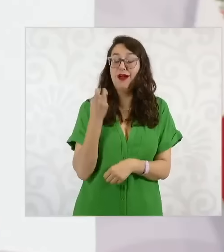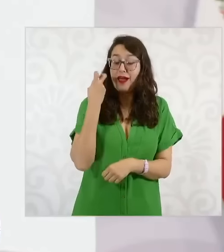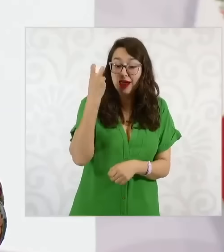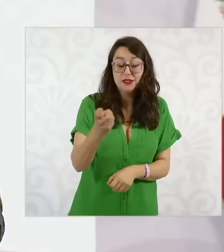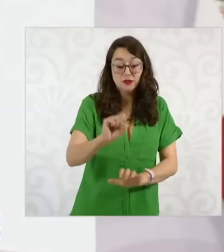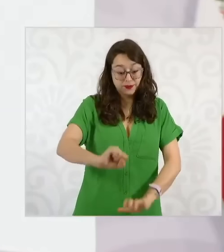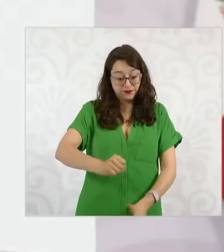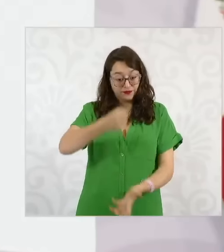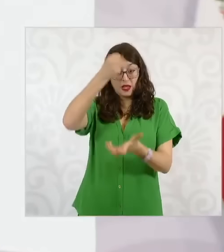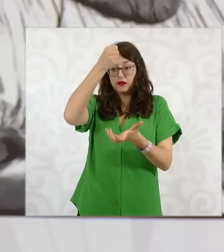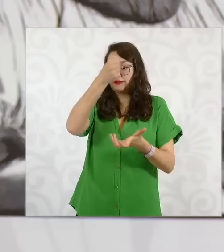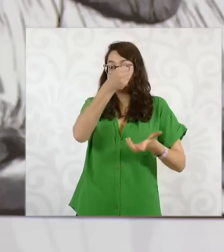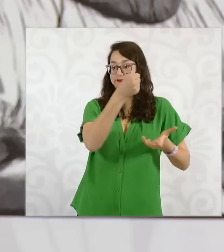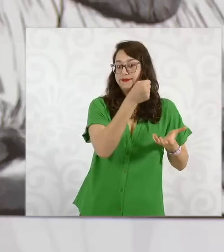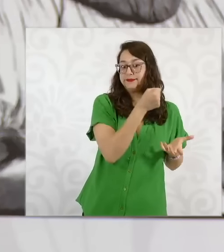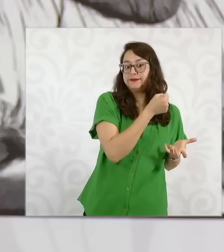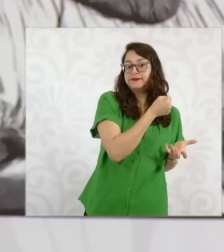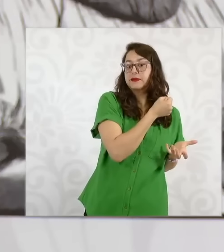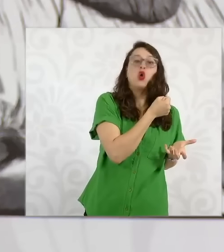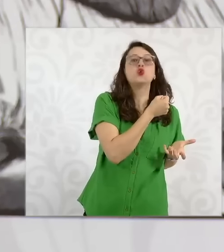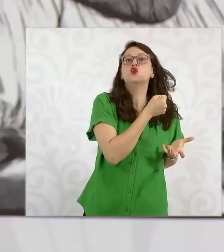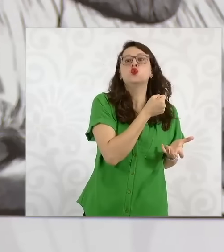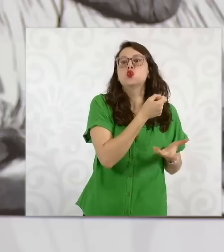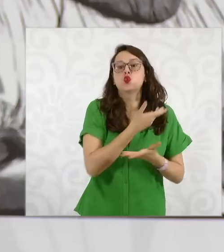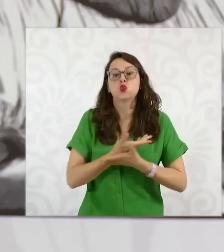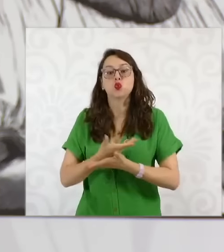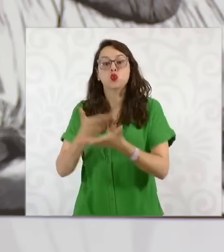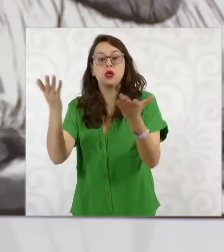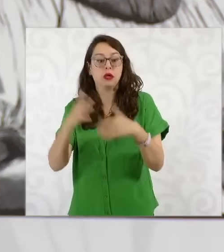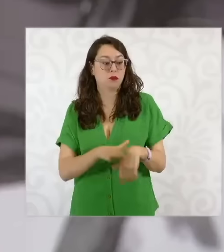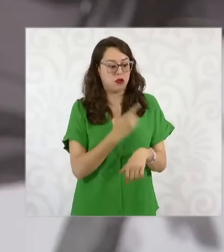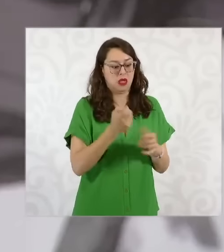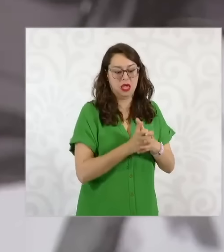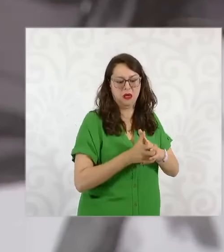y que no se concentre en unos cuantos, porque a lo mejor tienes crecimientos del 4% anual,